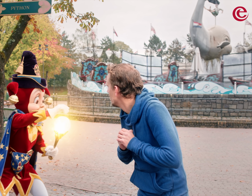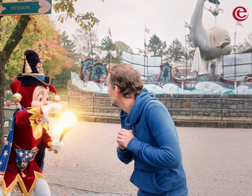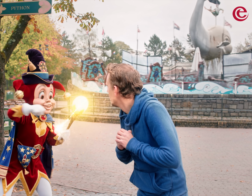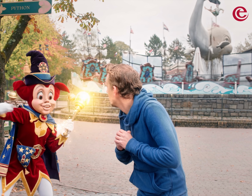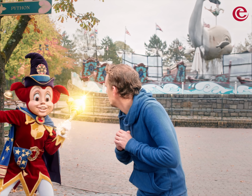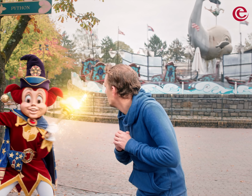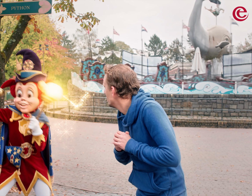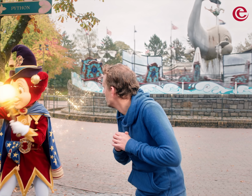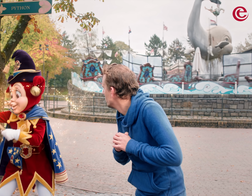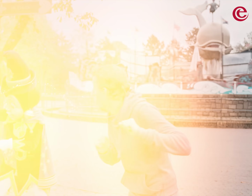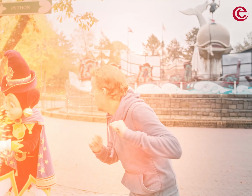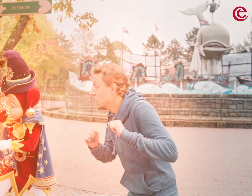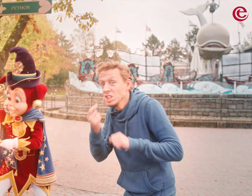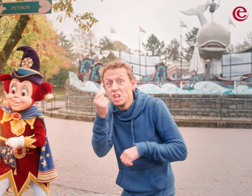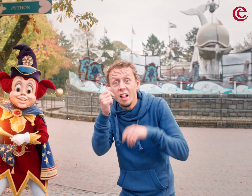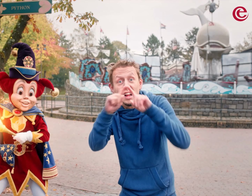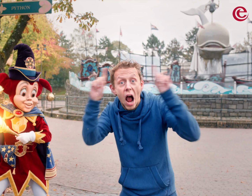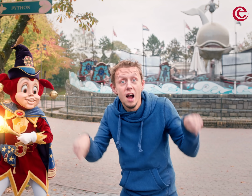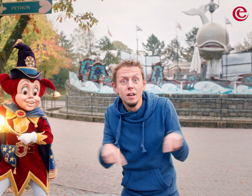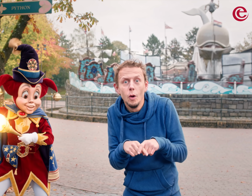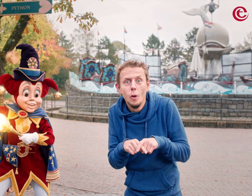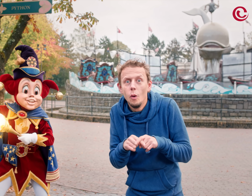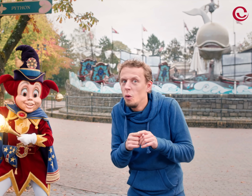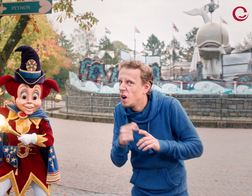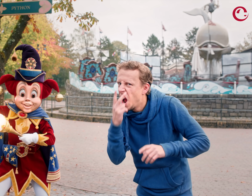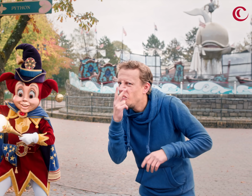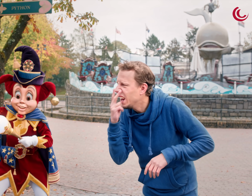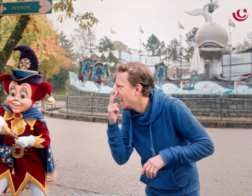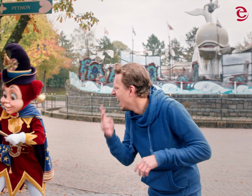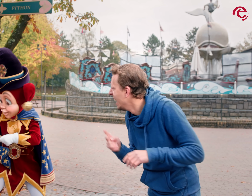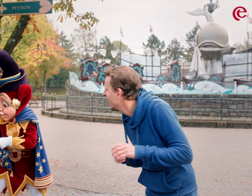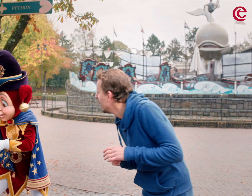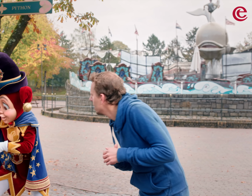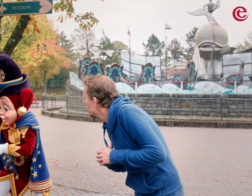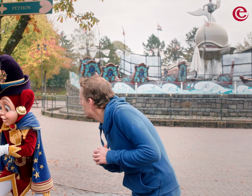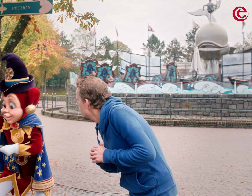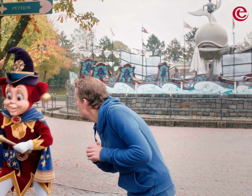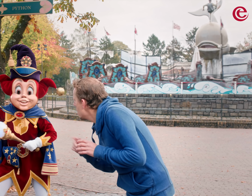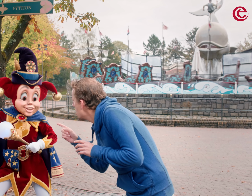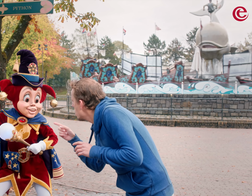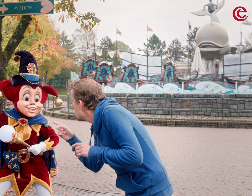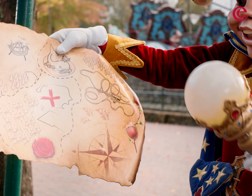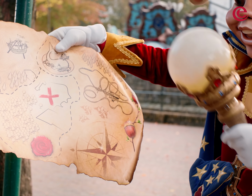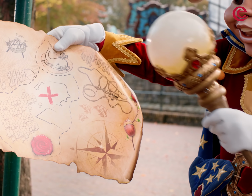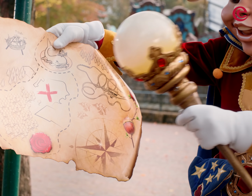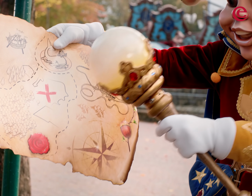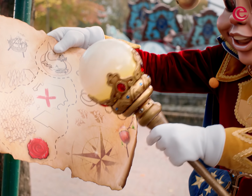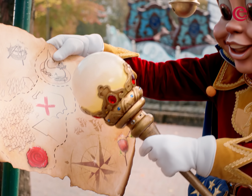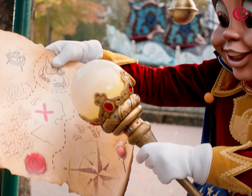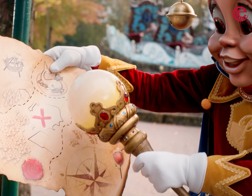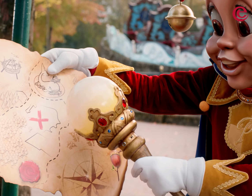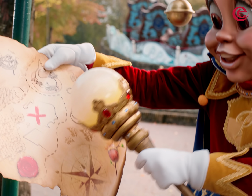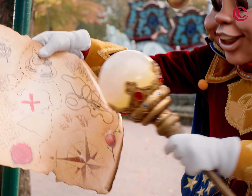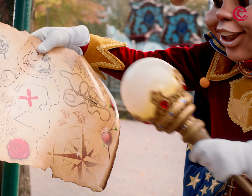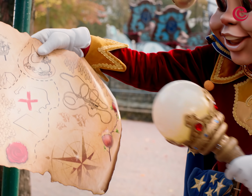*sprankelend geluid* Wow! Een schatkaart. Even kijken. Tobias kijkt op de kaart en Pardoes wijst.